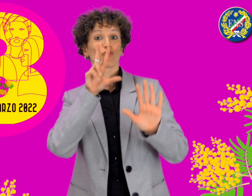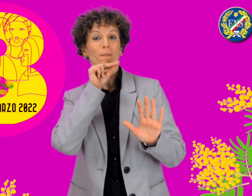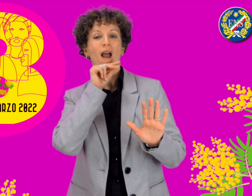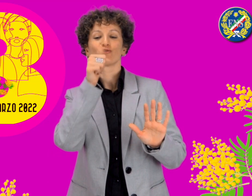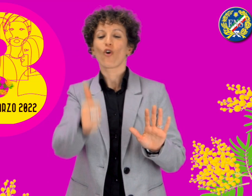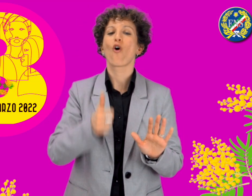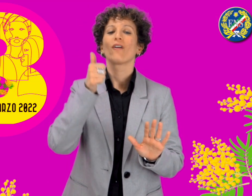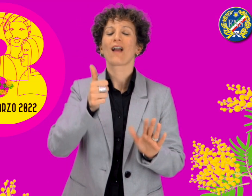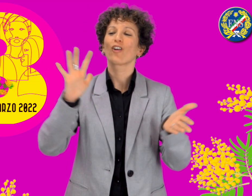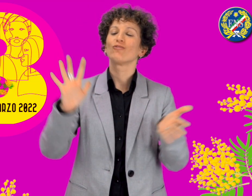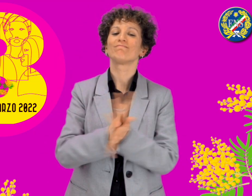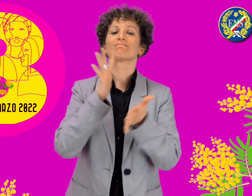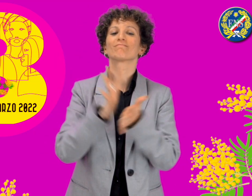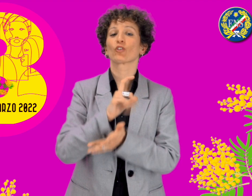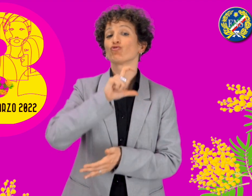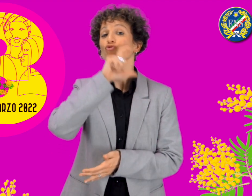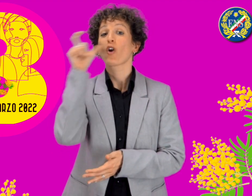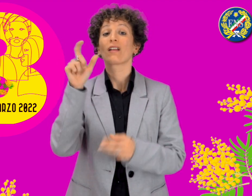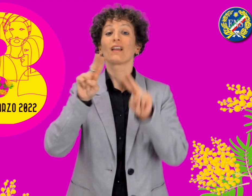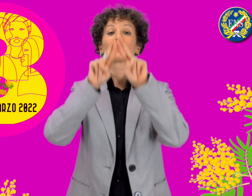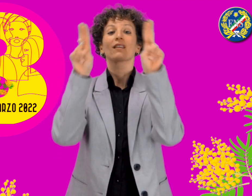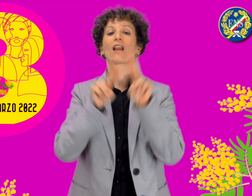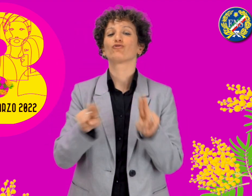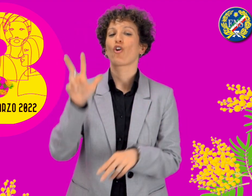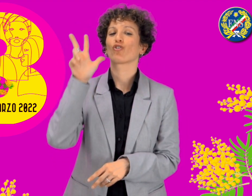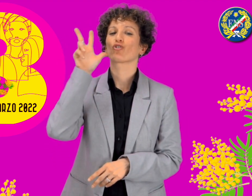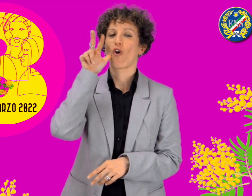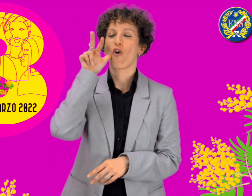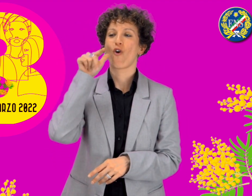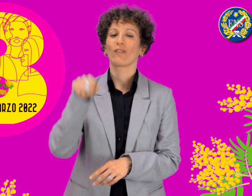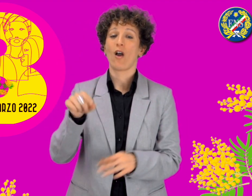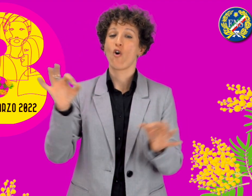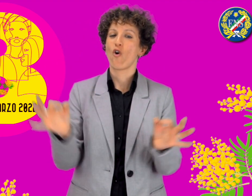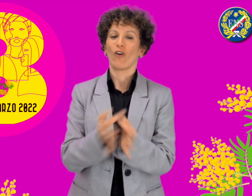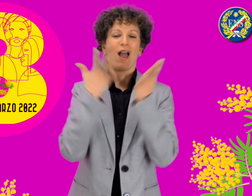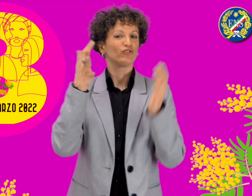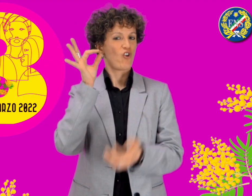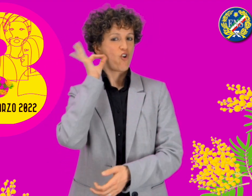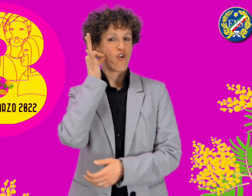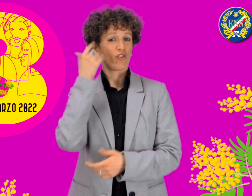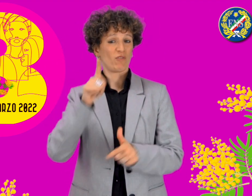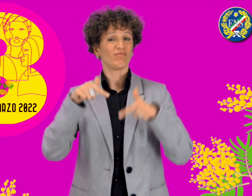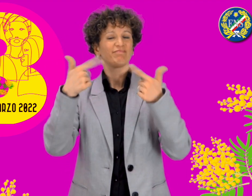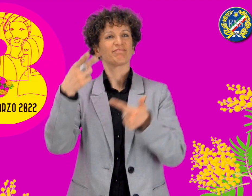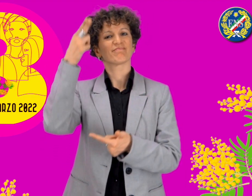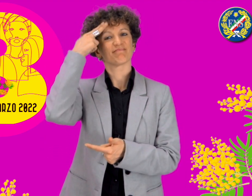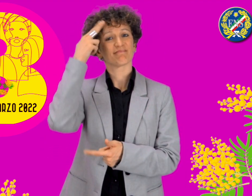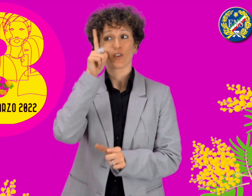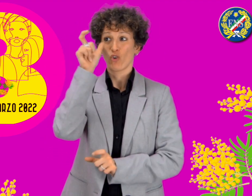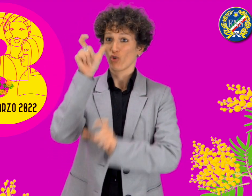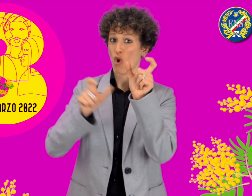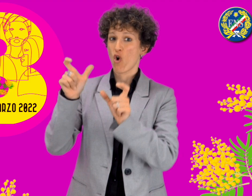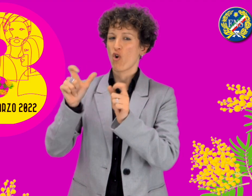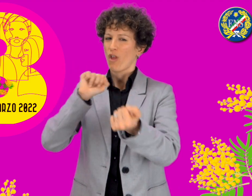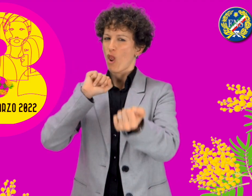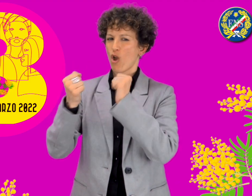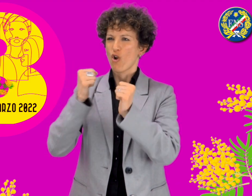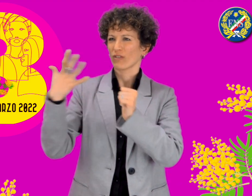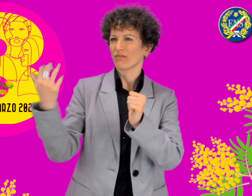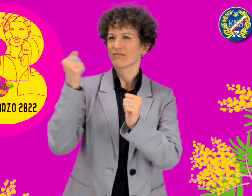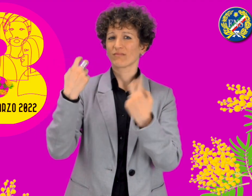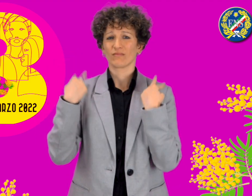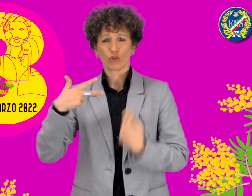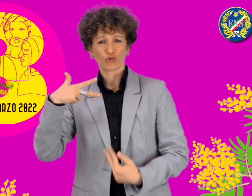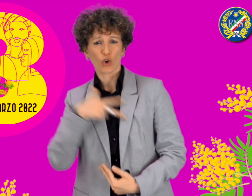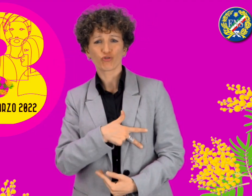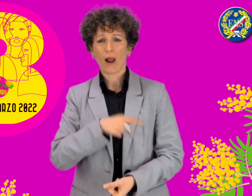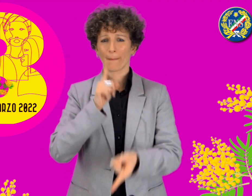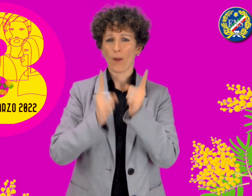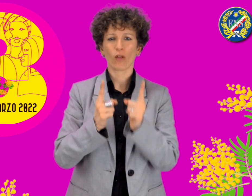L'8 marzo di ogni anno si celebra la Giornata Internazionale delle Donna, un'occasione importante per ricordare sia le conquiste sociali,